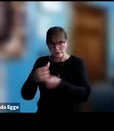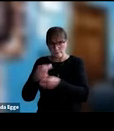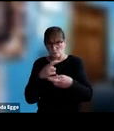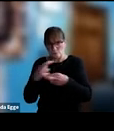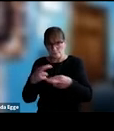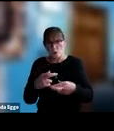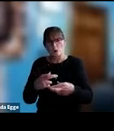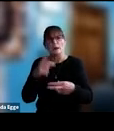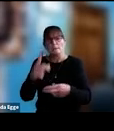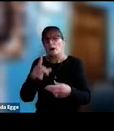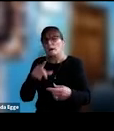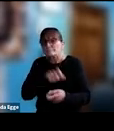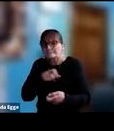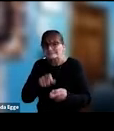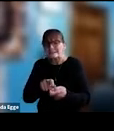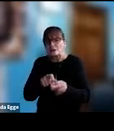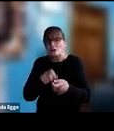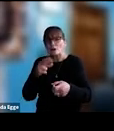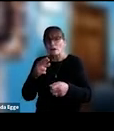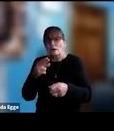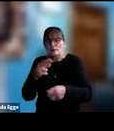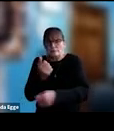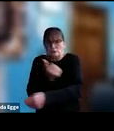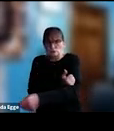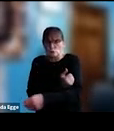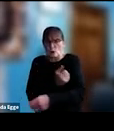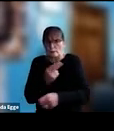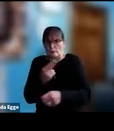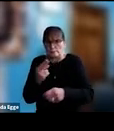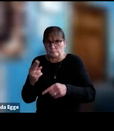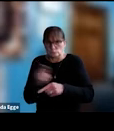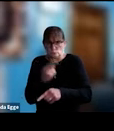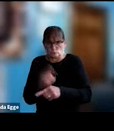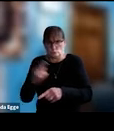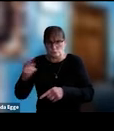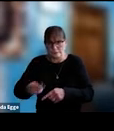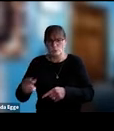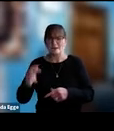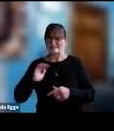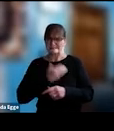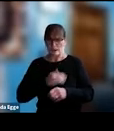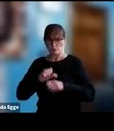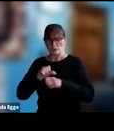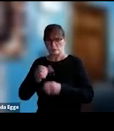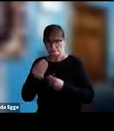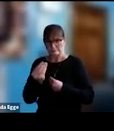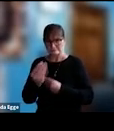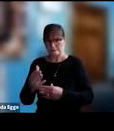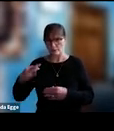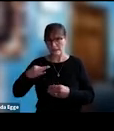pero sobre todo la sección de historial de consumo de sustancias, es que nuestro trabajo es contar la historia del solicitante